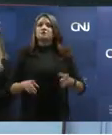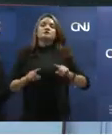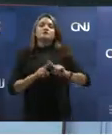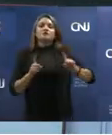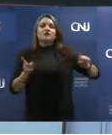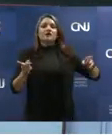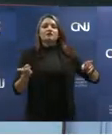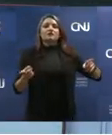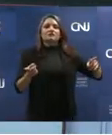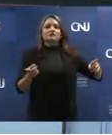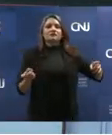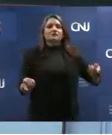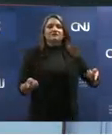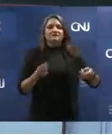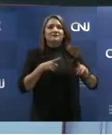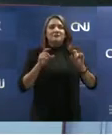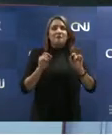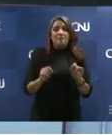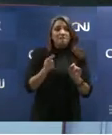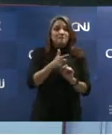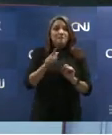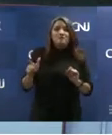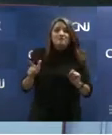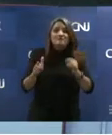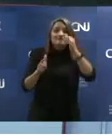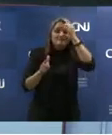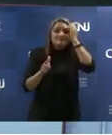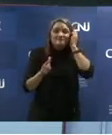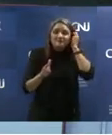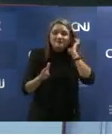pelas informações que estão aqui, em um mínimo gerenciamento na vara,